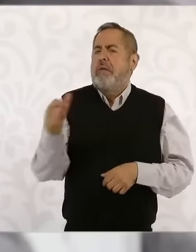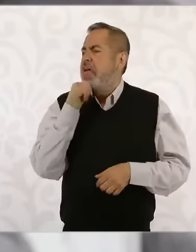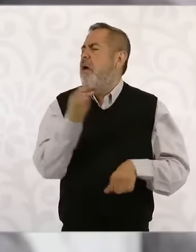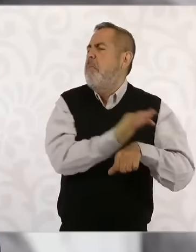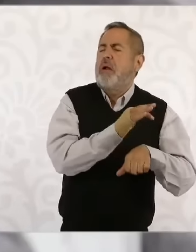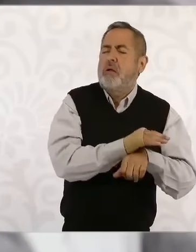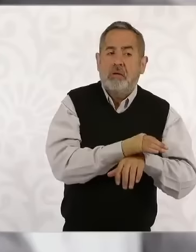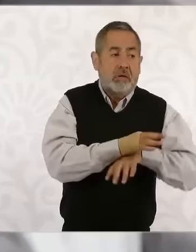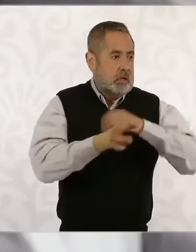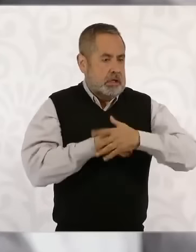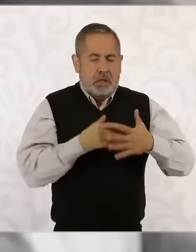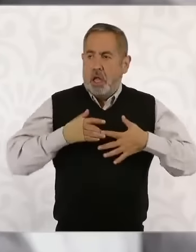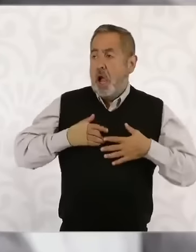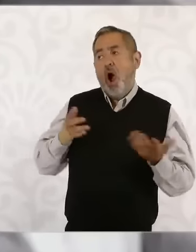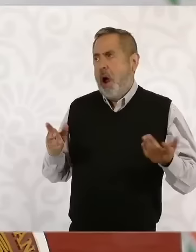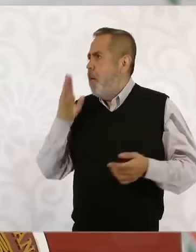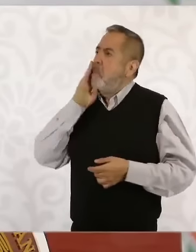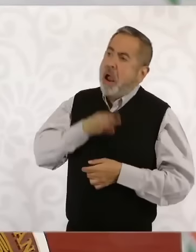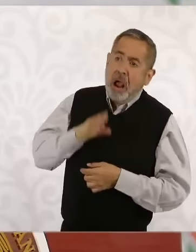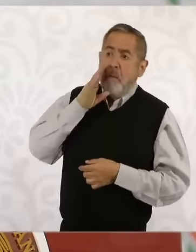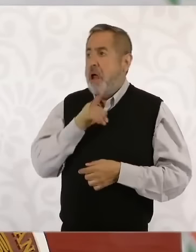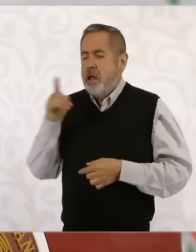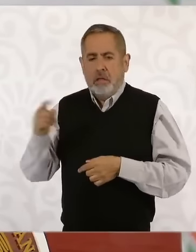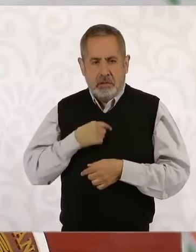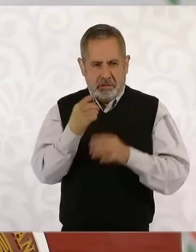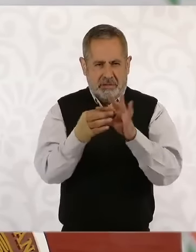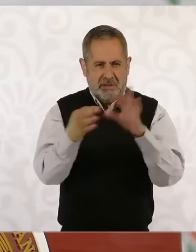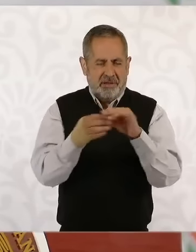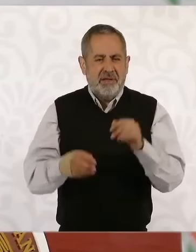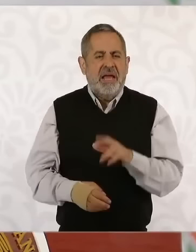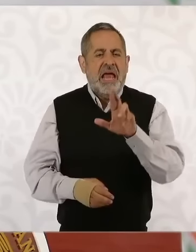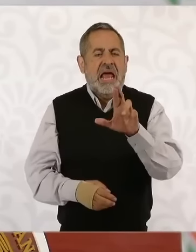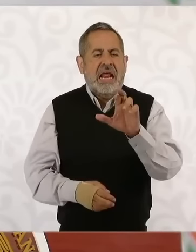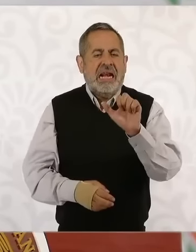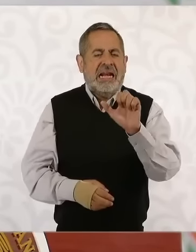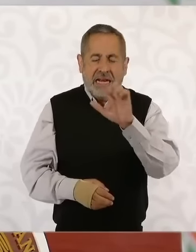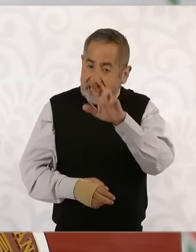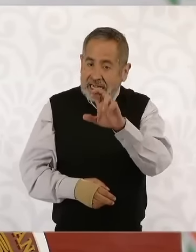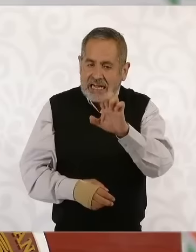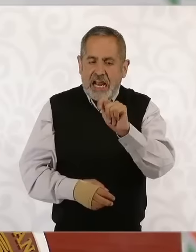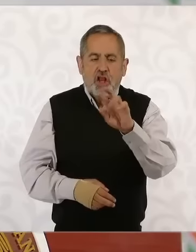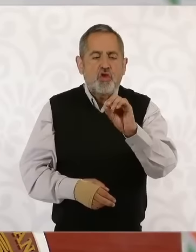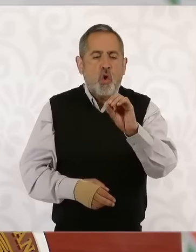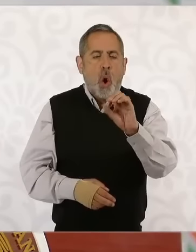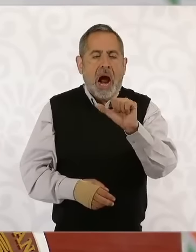retoactividad, que es el útimo aspecto que voy a explicar, que por ejemplo con esta ley, si se